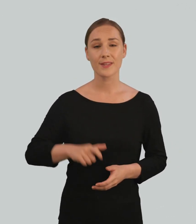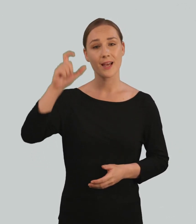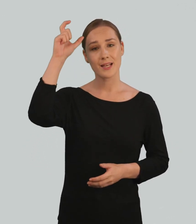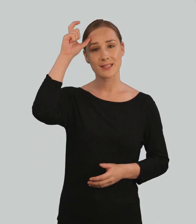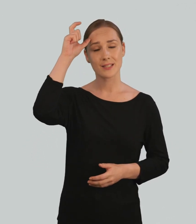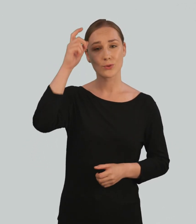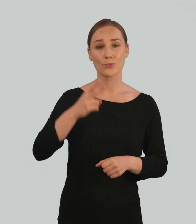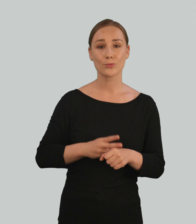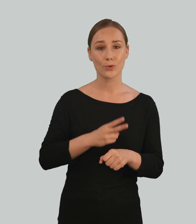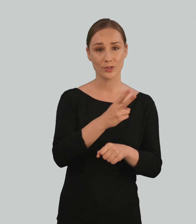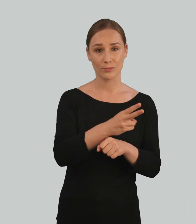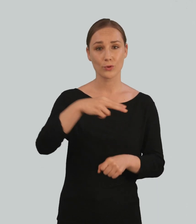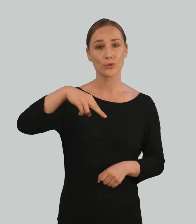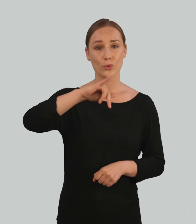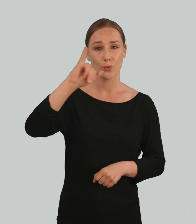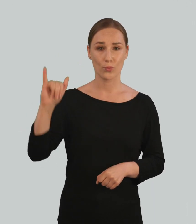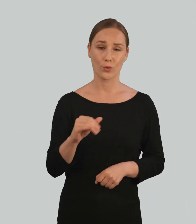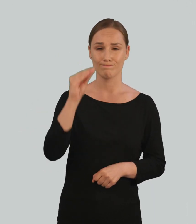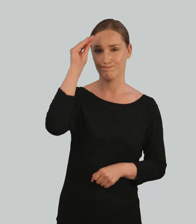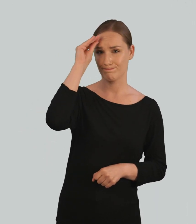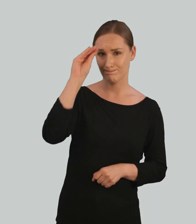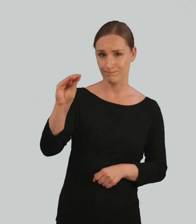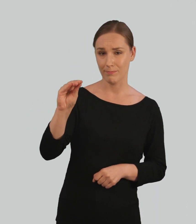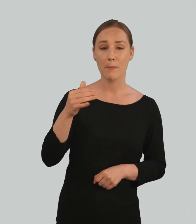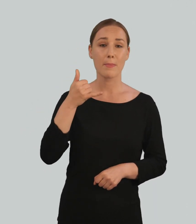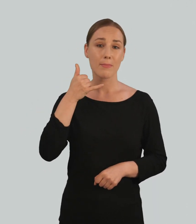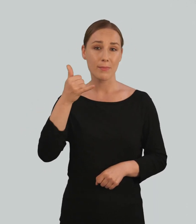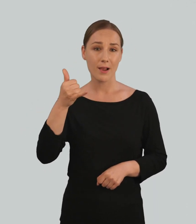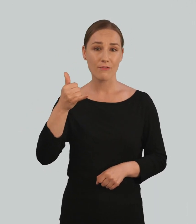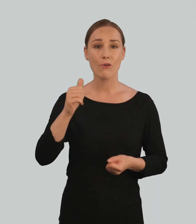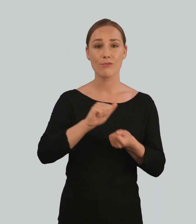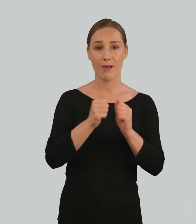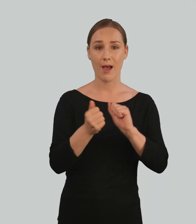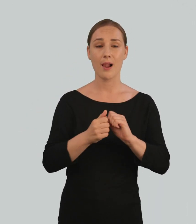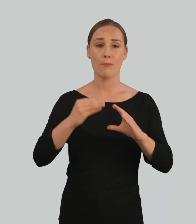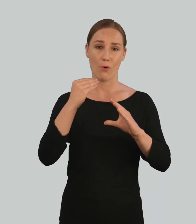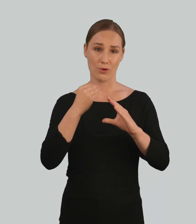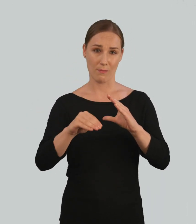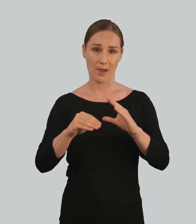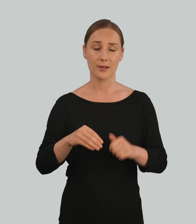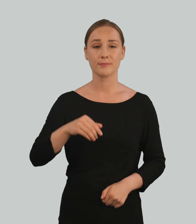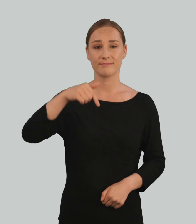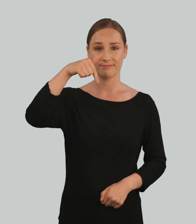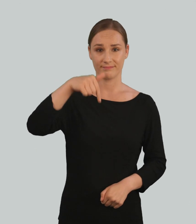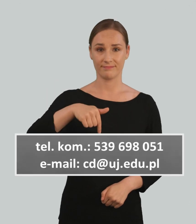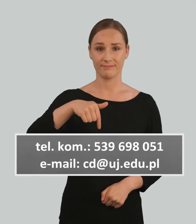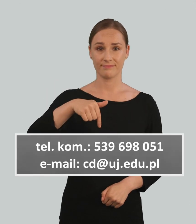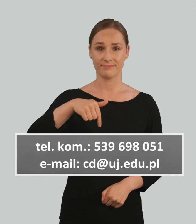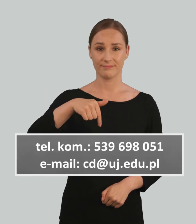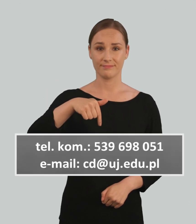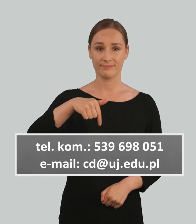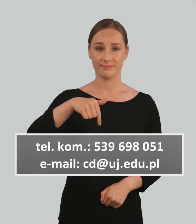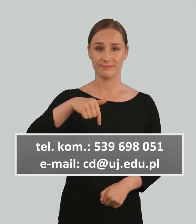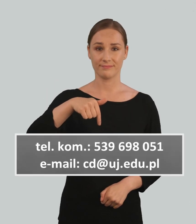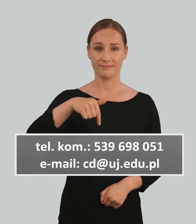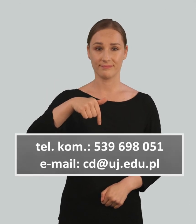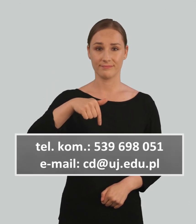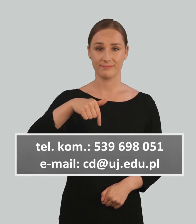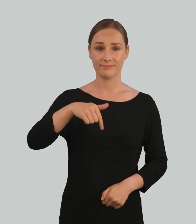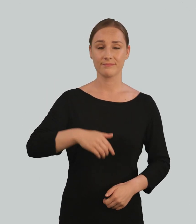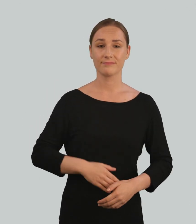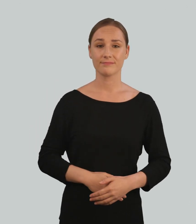należy skontaktować się z Centrum Dostępności telefonicznie: 539 698 051 lub mailowo: cd@uj.edu.pl